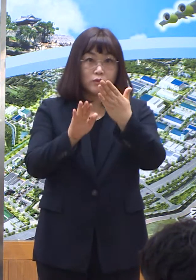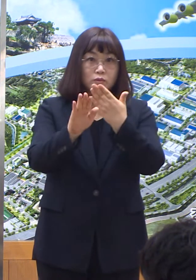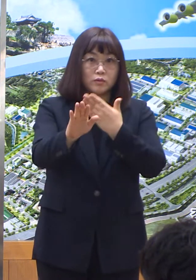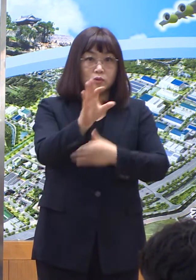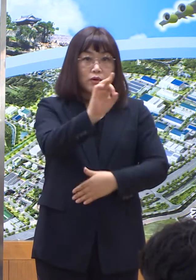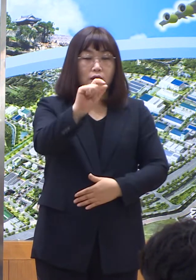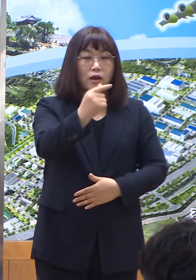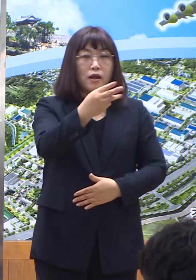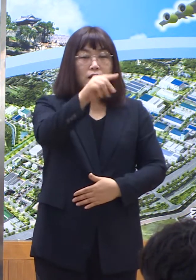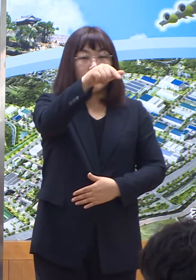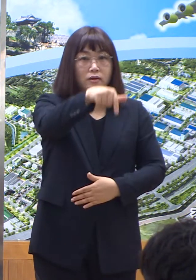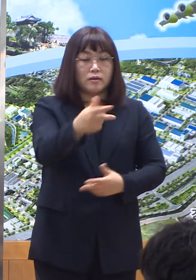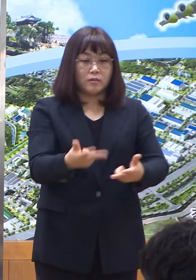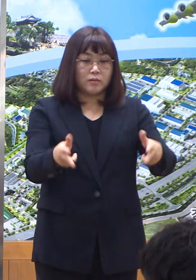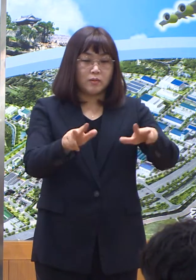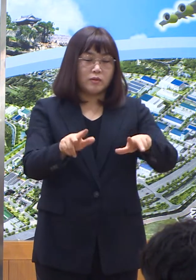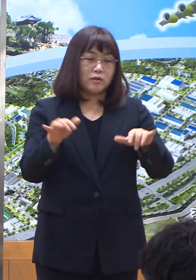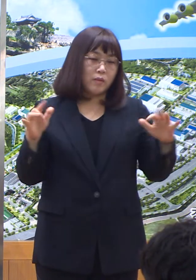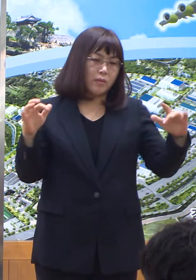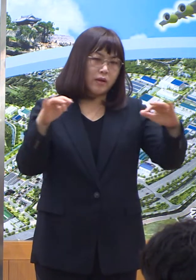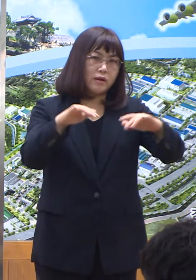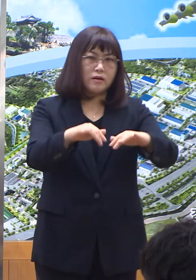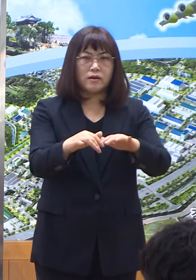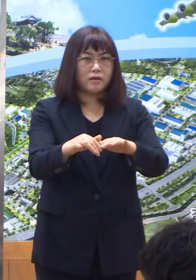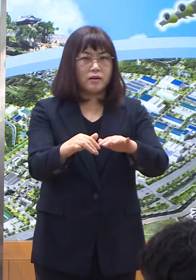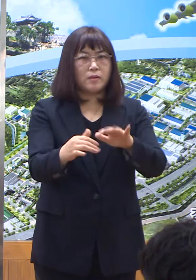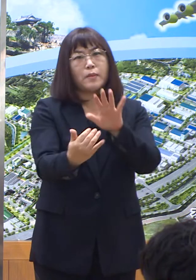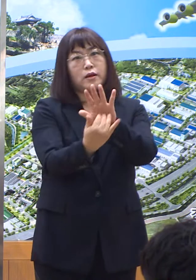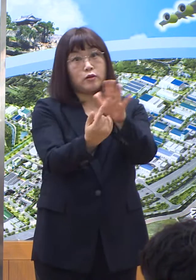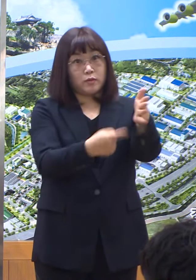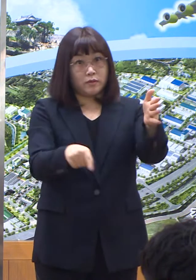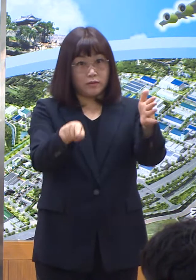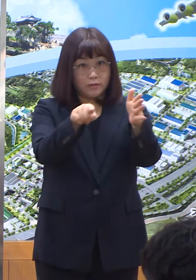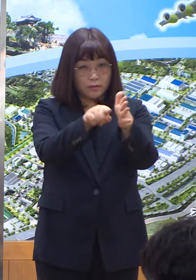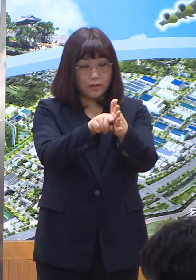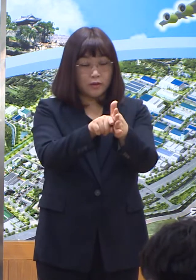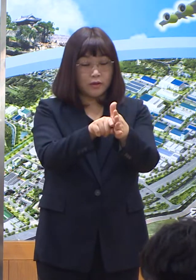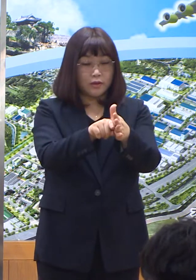많은 우타 감 올리는 것에 대비하여 추모 당 창조의 사전 예약제를